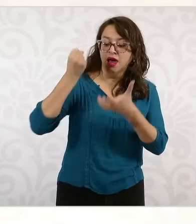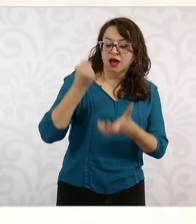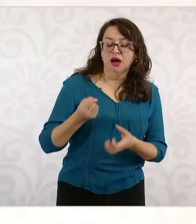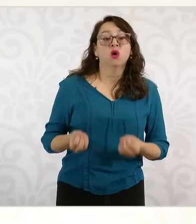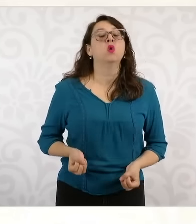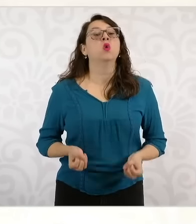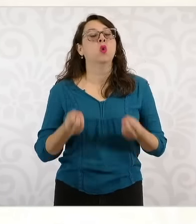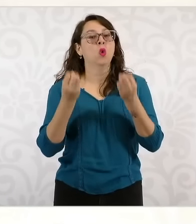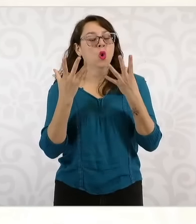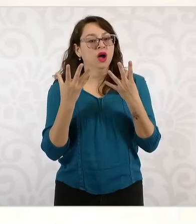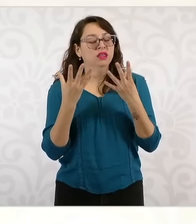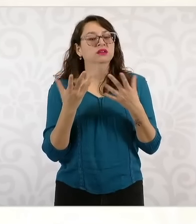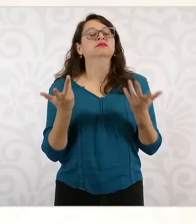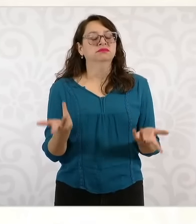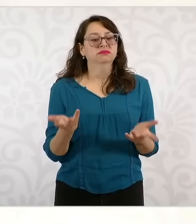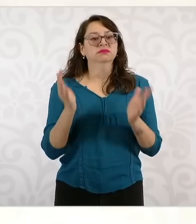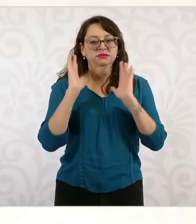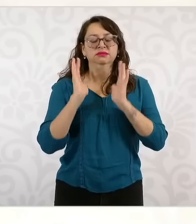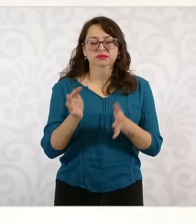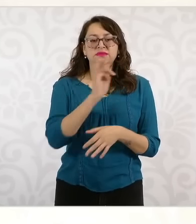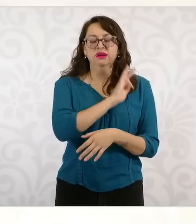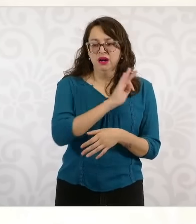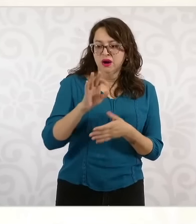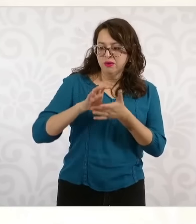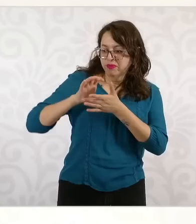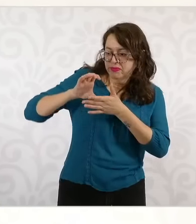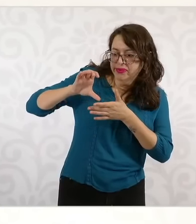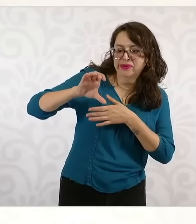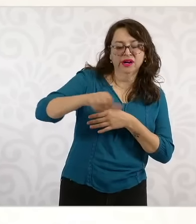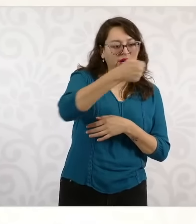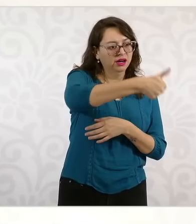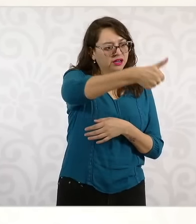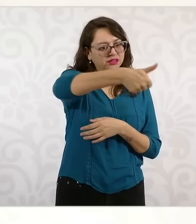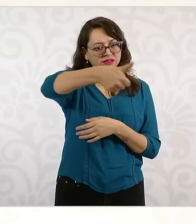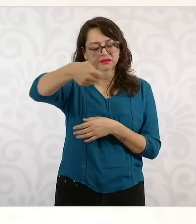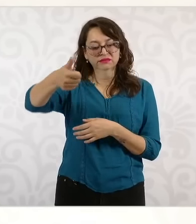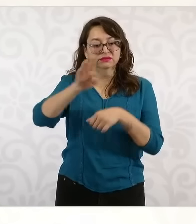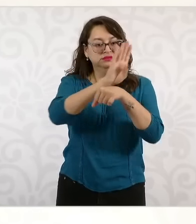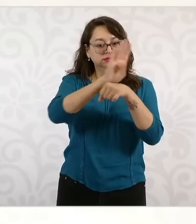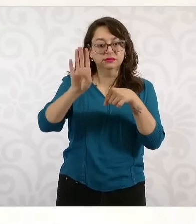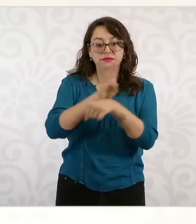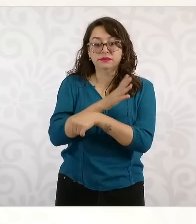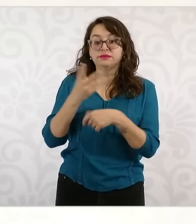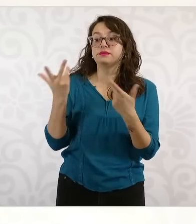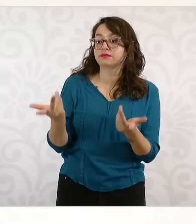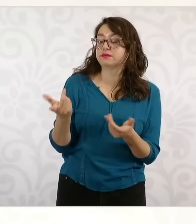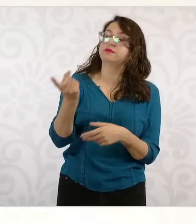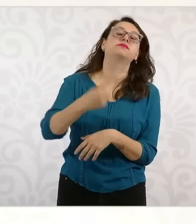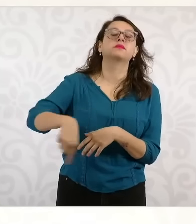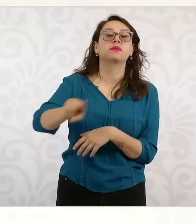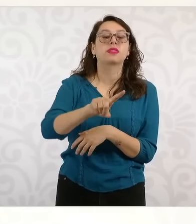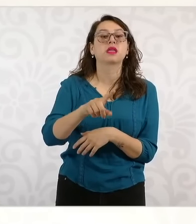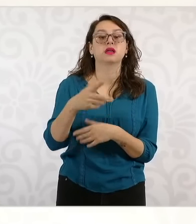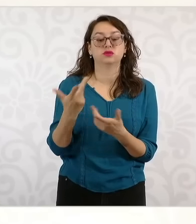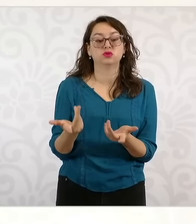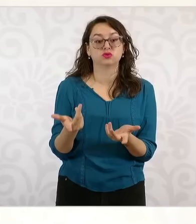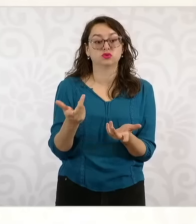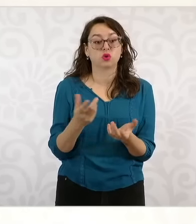a entrar y van a poder acreditar cada uno de los beneficiados si es están dentro de qué rango para